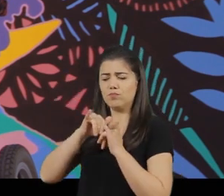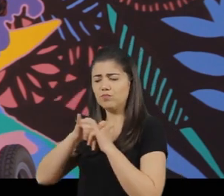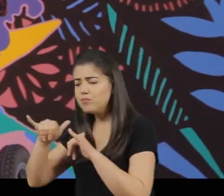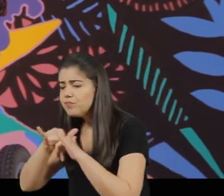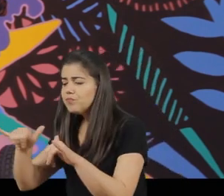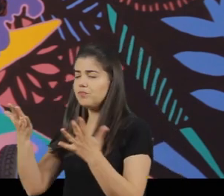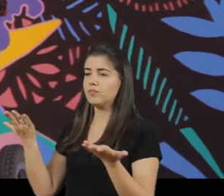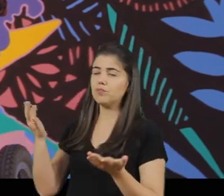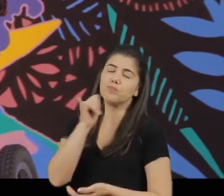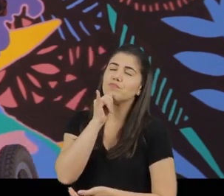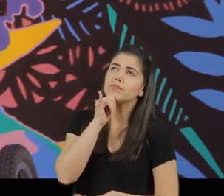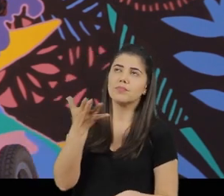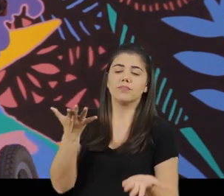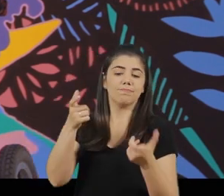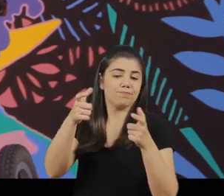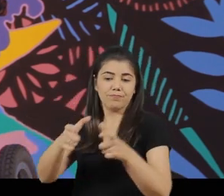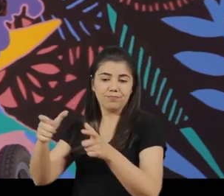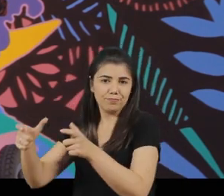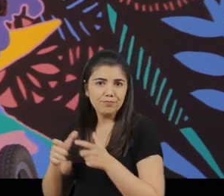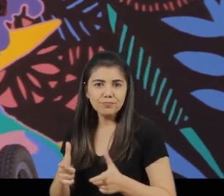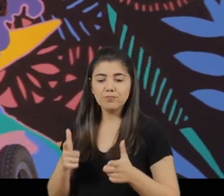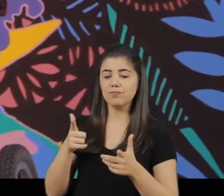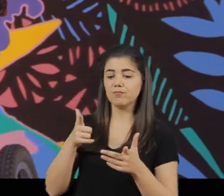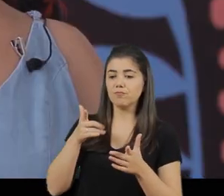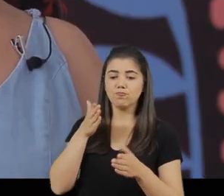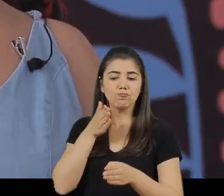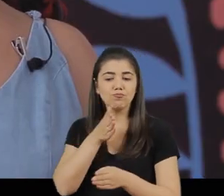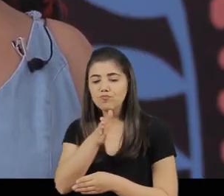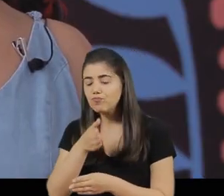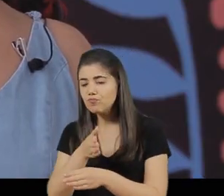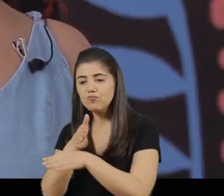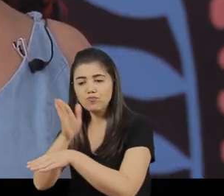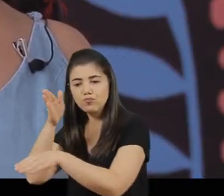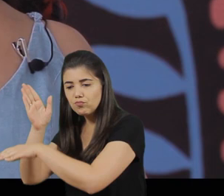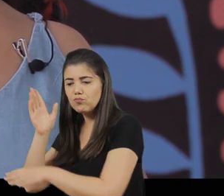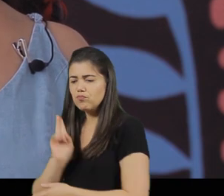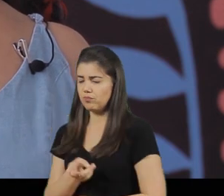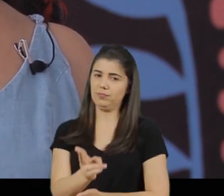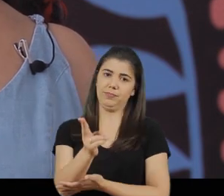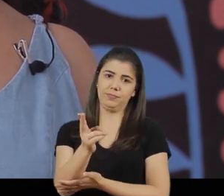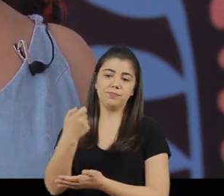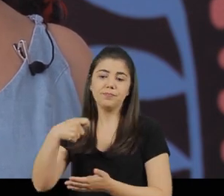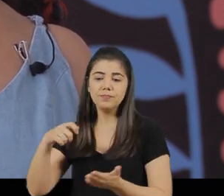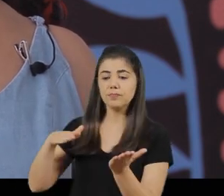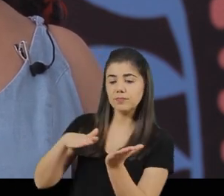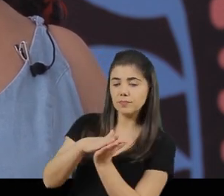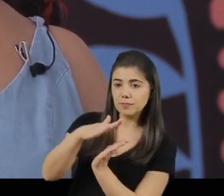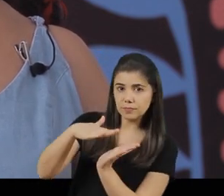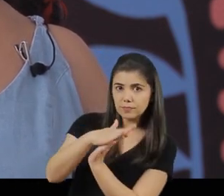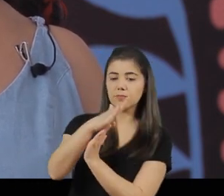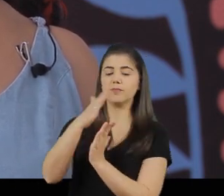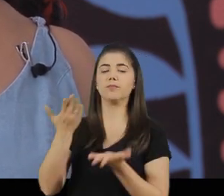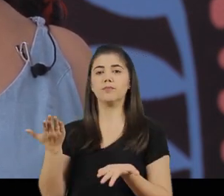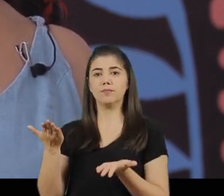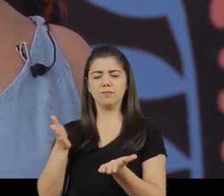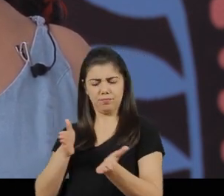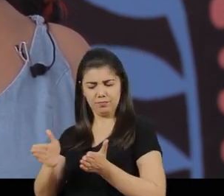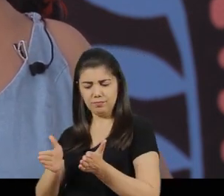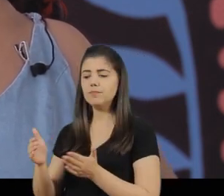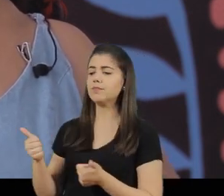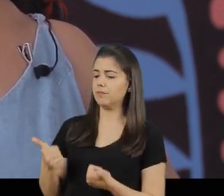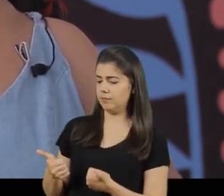tá acessível. E lá no centro não, no caso, mas não é tanta coisa assim no centro, não tem muito a reclamar.